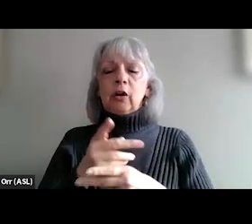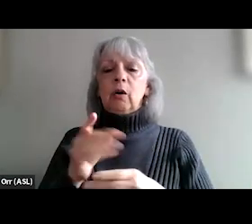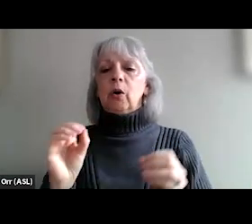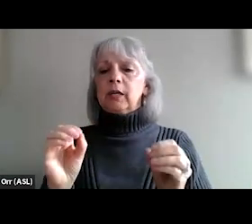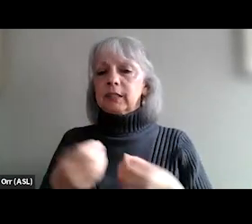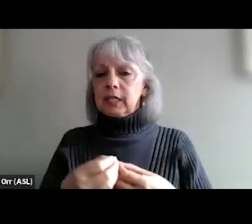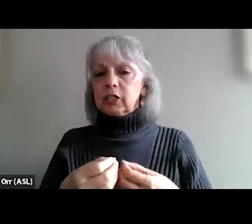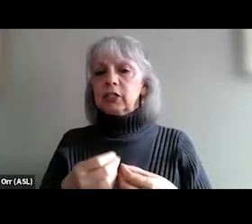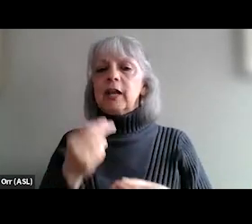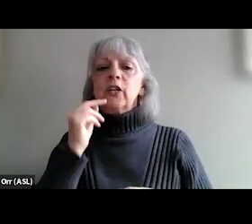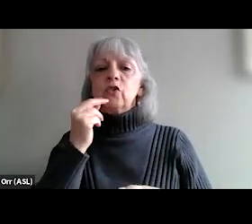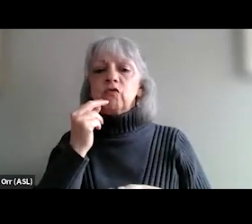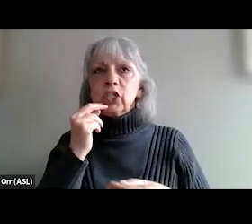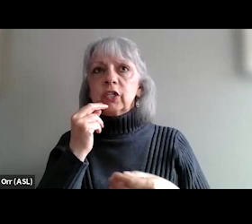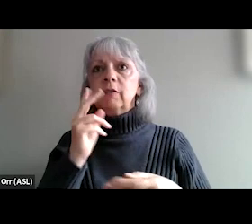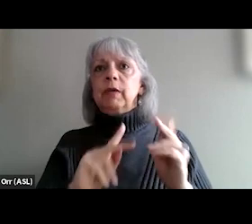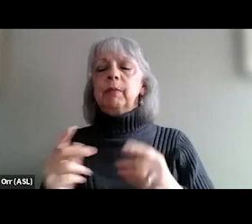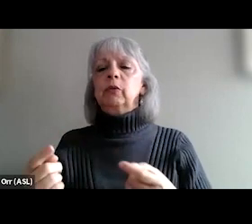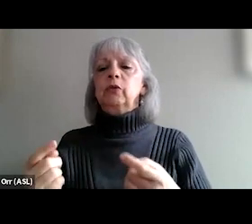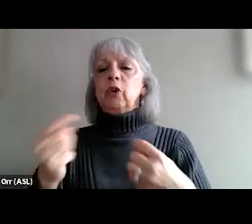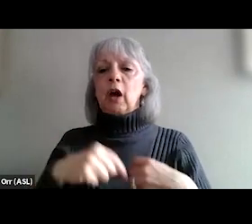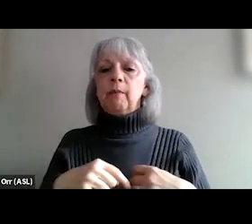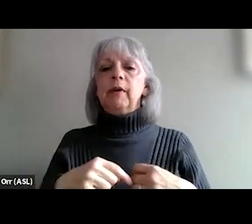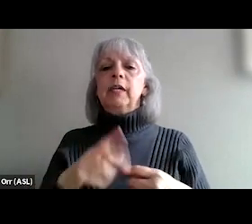los residentes. Siguiente diapositiva.